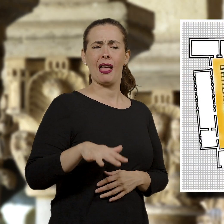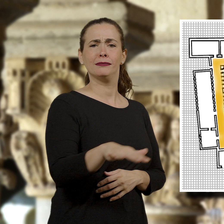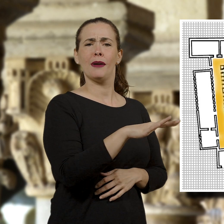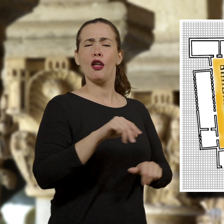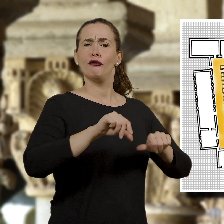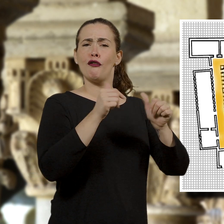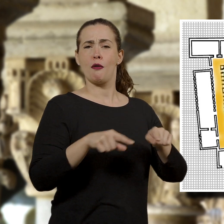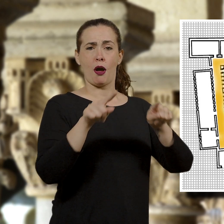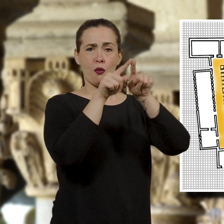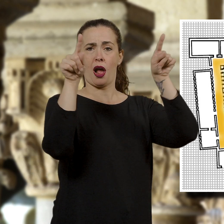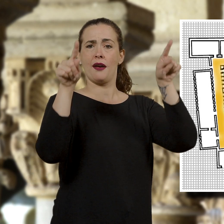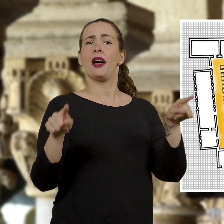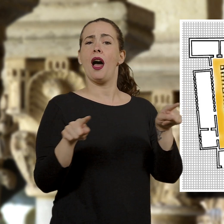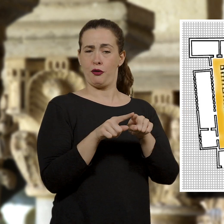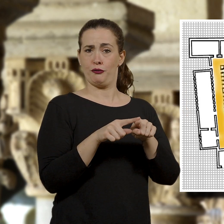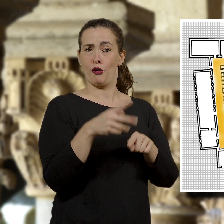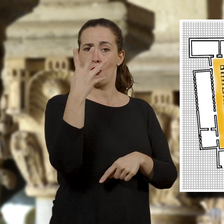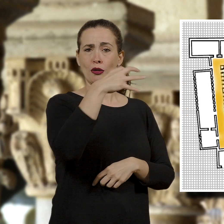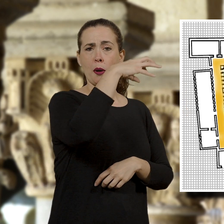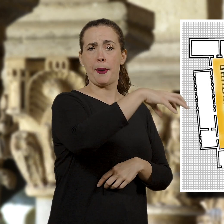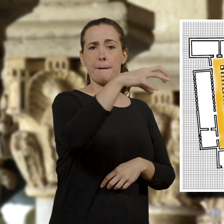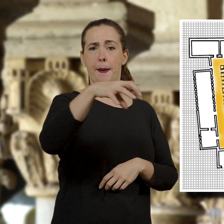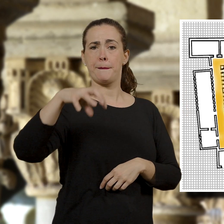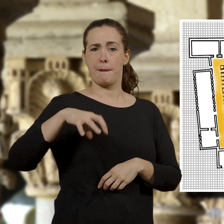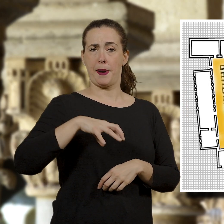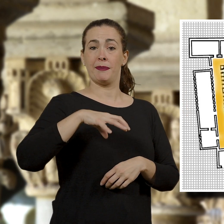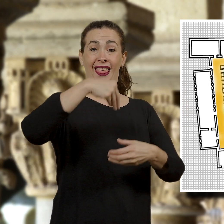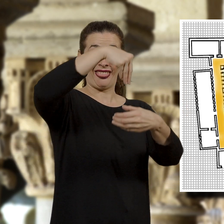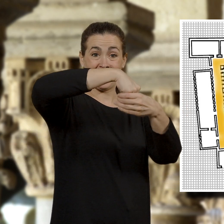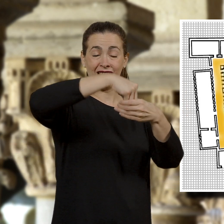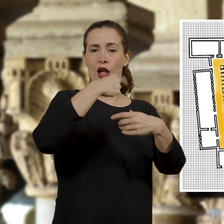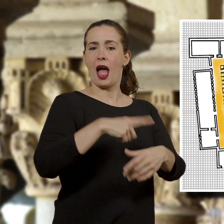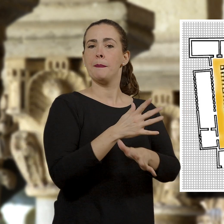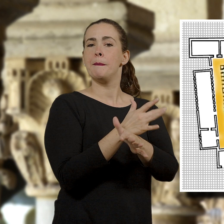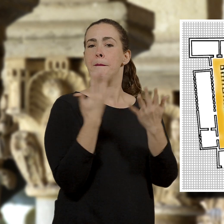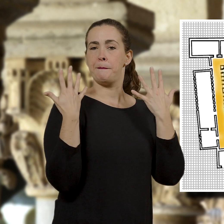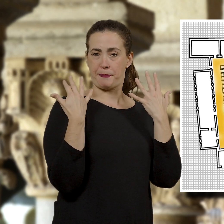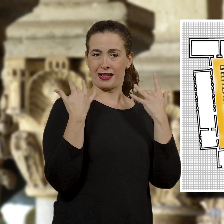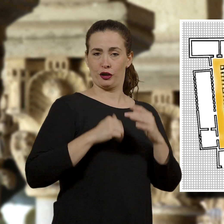Es tracta d’un espai quadrangular format per 4 galeries que envolten un pati.